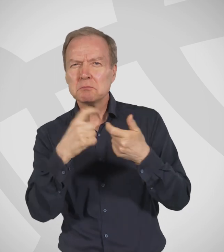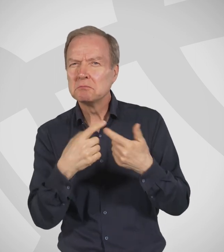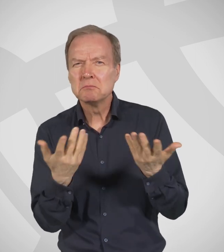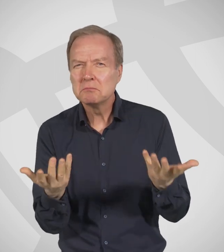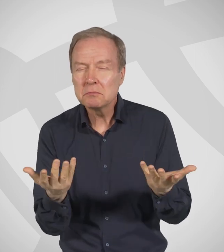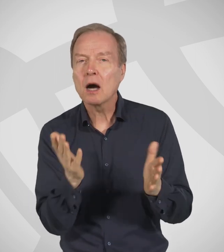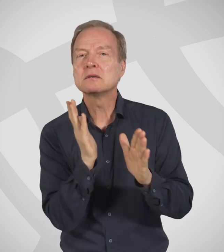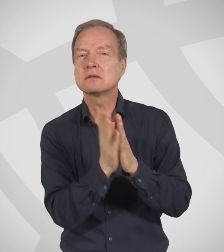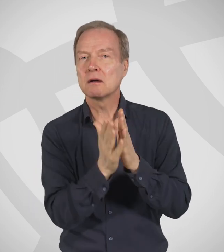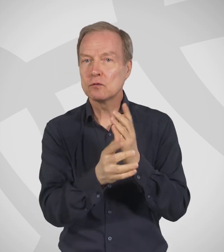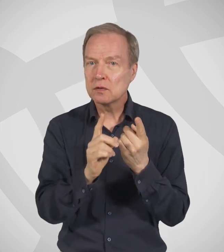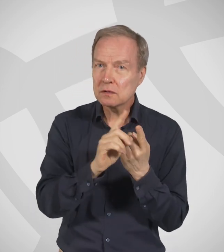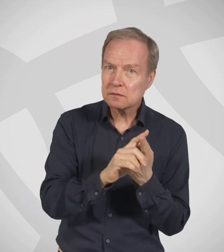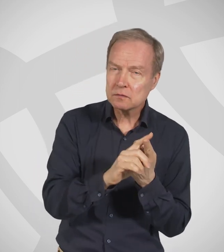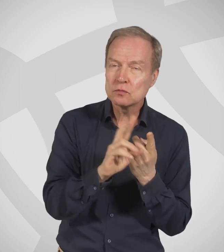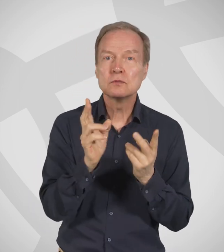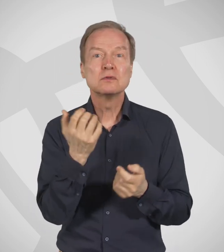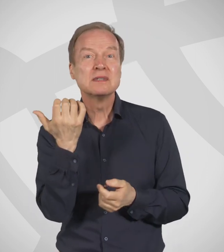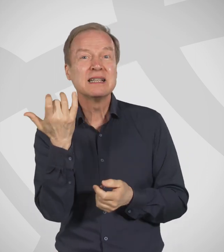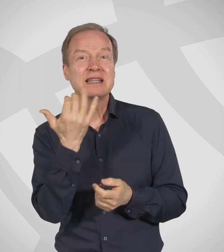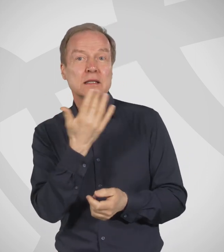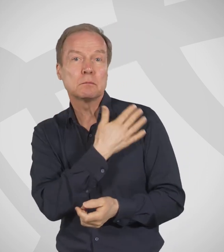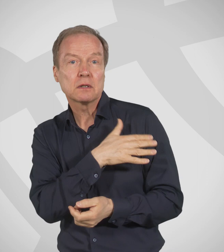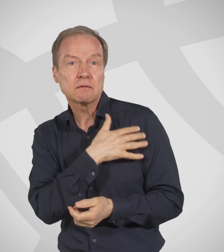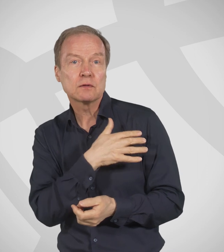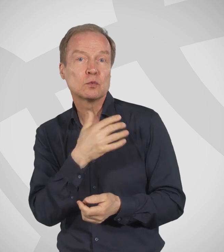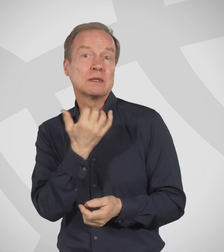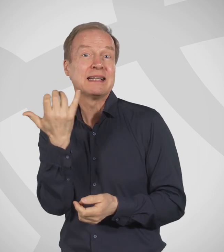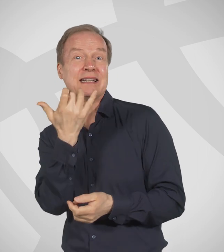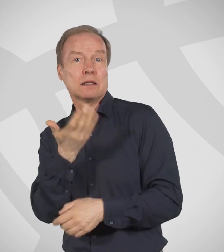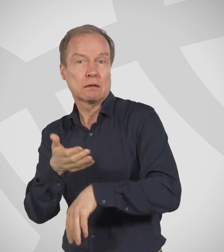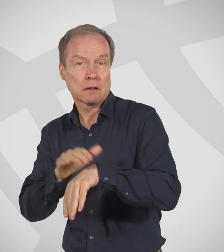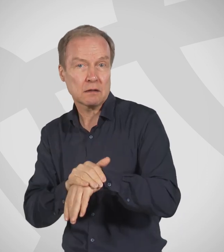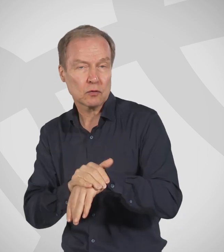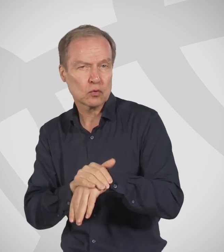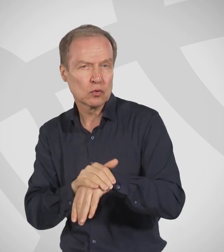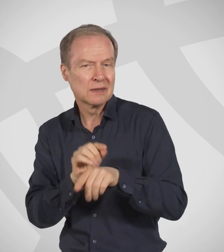liittyen saavutettavuuteen ja digipalveluihin ja -taitoihin.